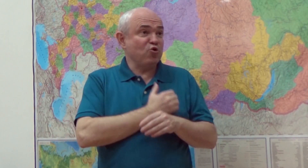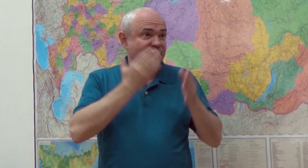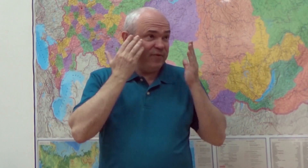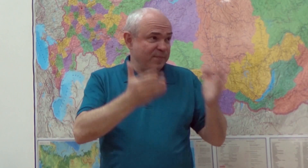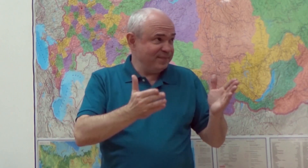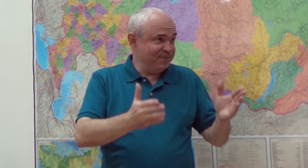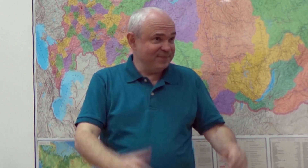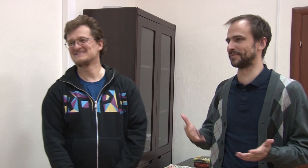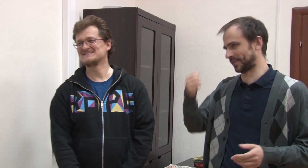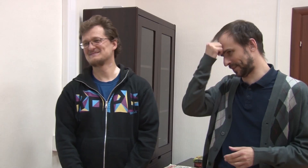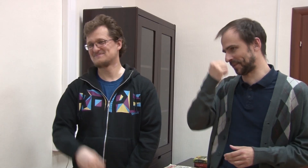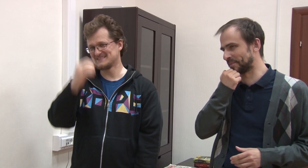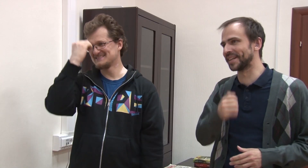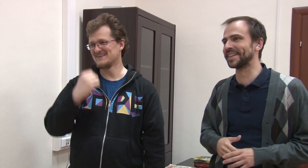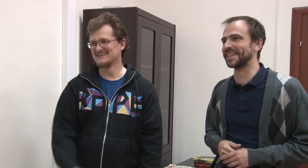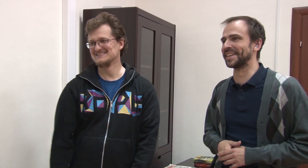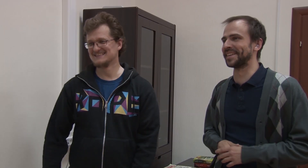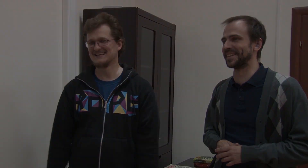Удачи вам! Спасибо!